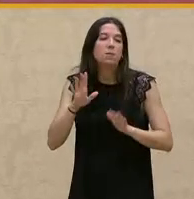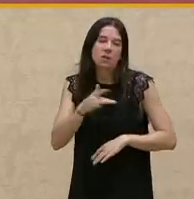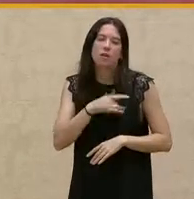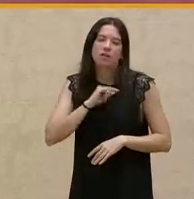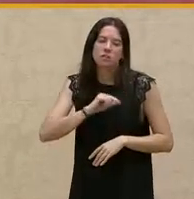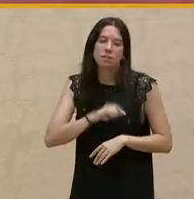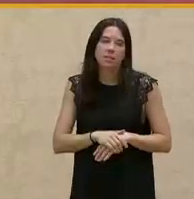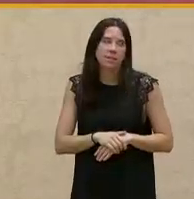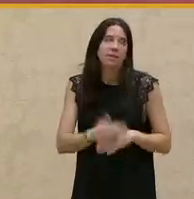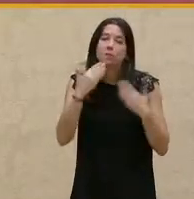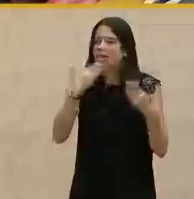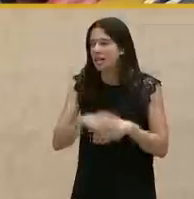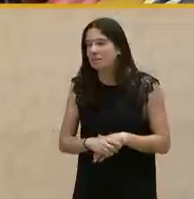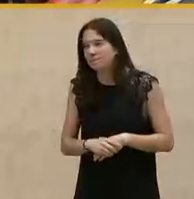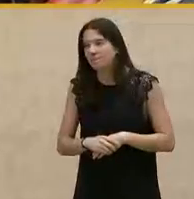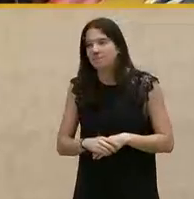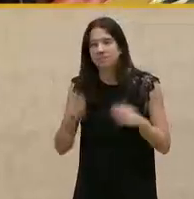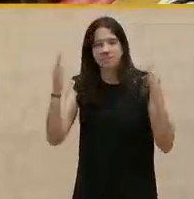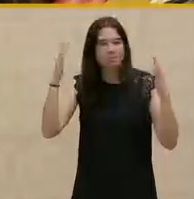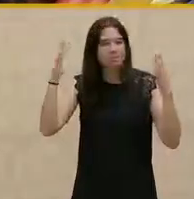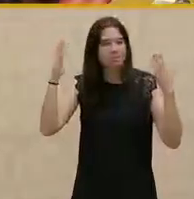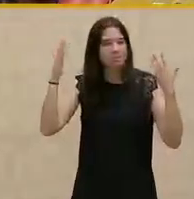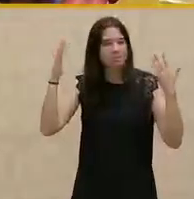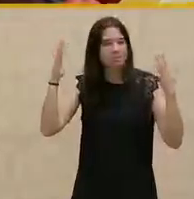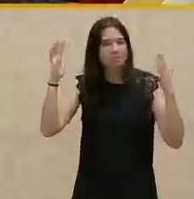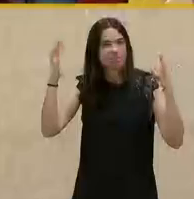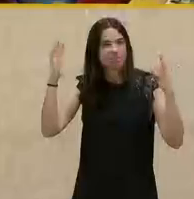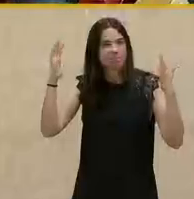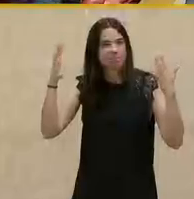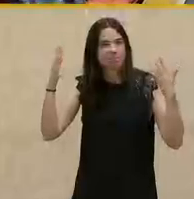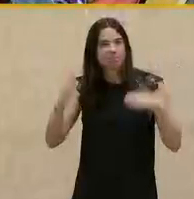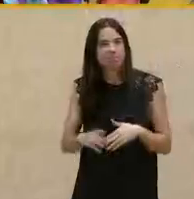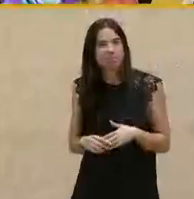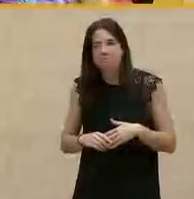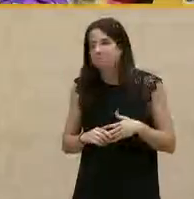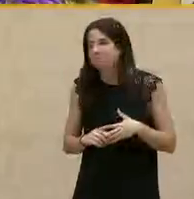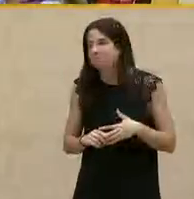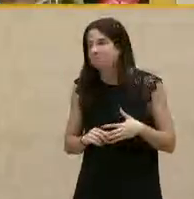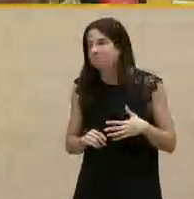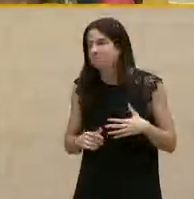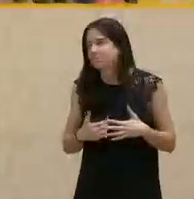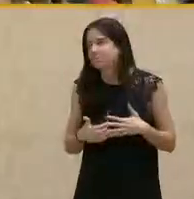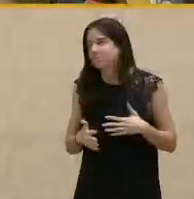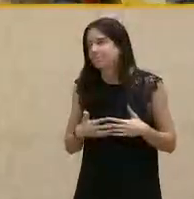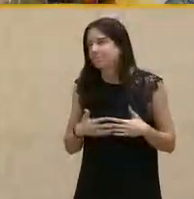Muchas gracias. (Aplausos)